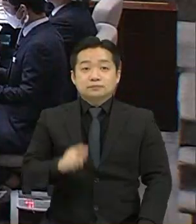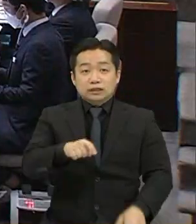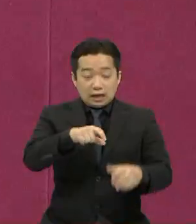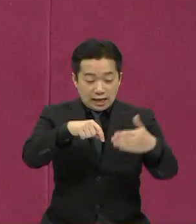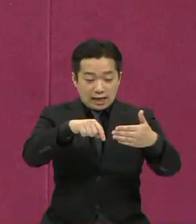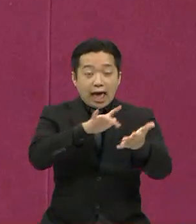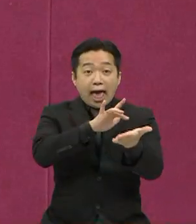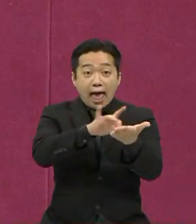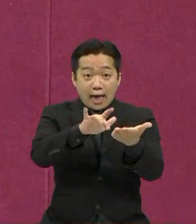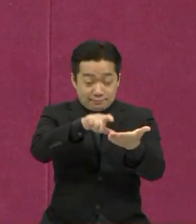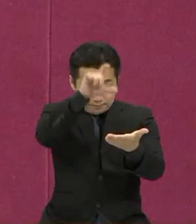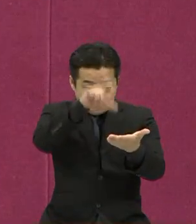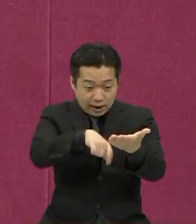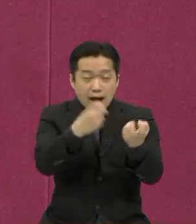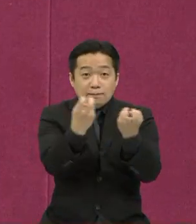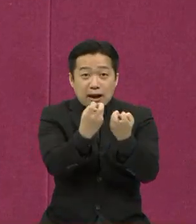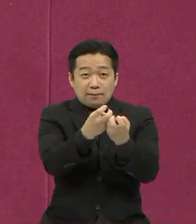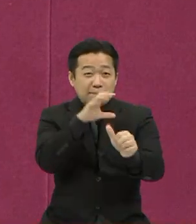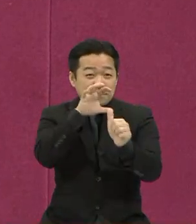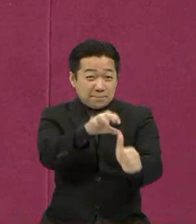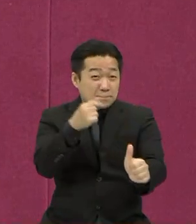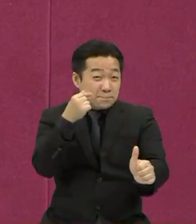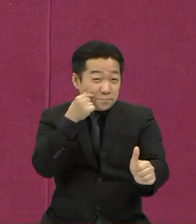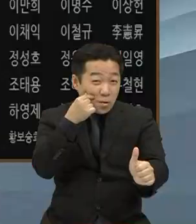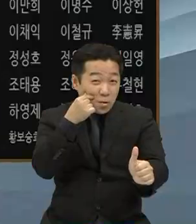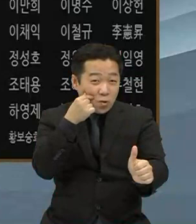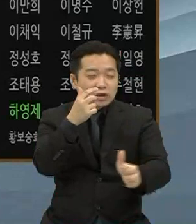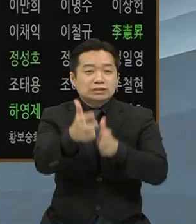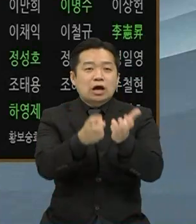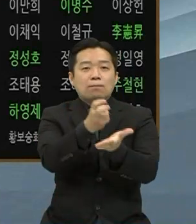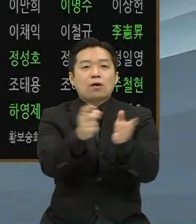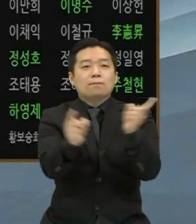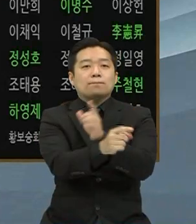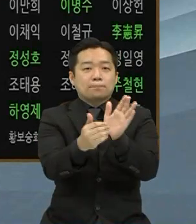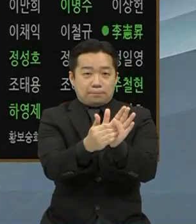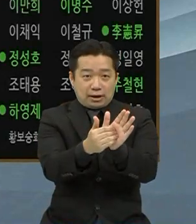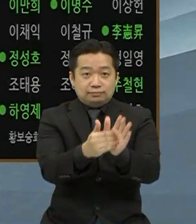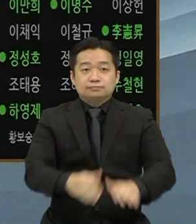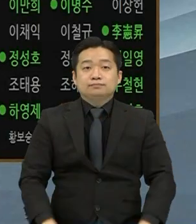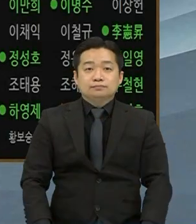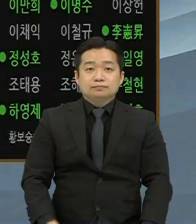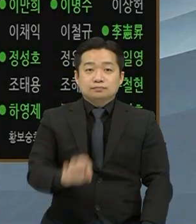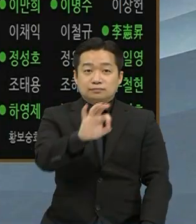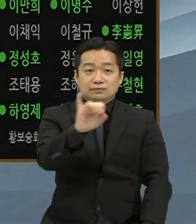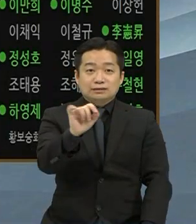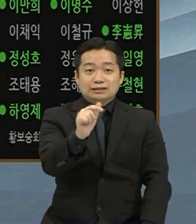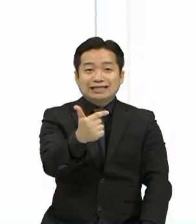(기자) 앤마크 사업자가 특정 결제 방식을 강제하지 못하게 한 전기통신사업법 개정안, 이른바 인앱 결제 방지법.